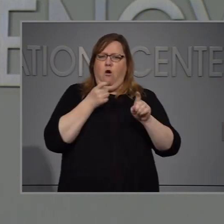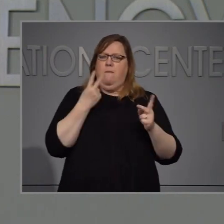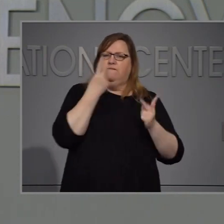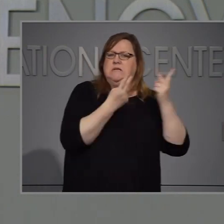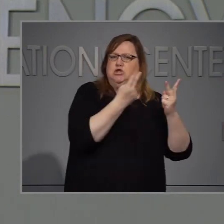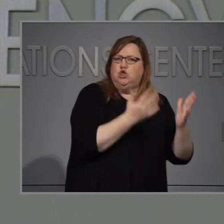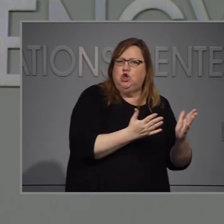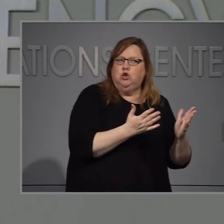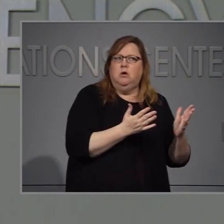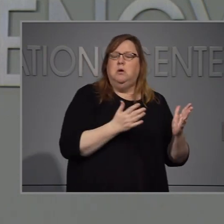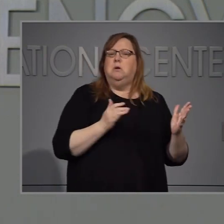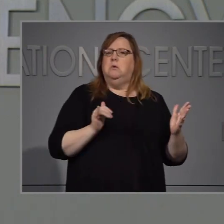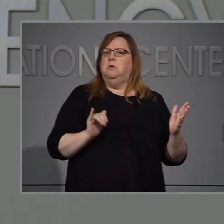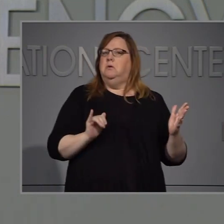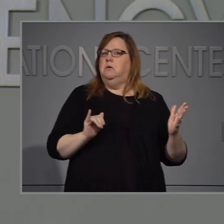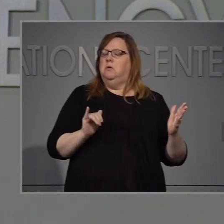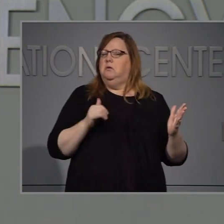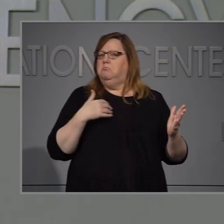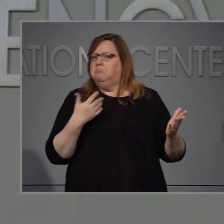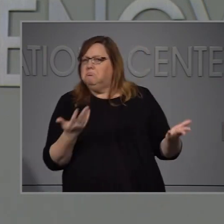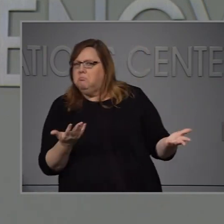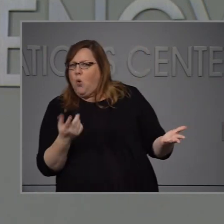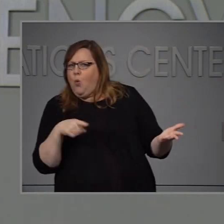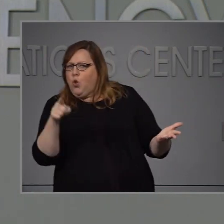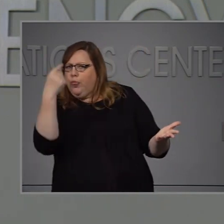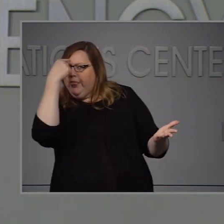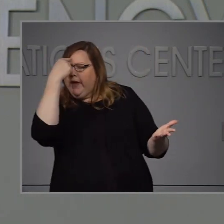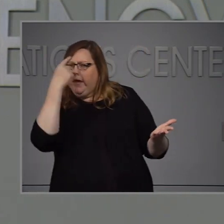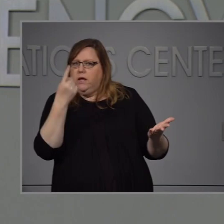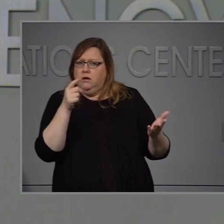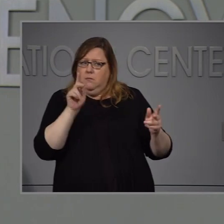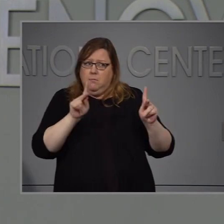Qué de ello en que hable acerca de él.